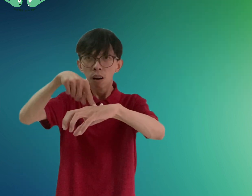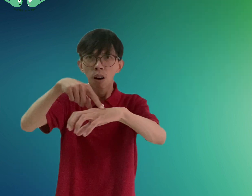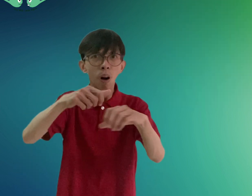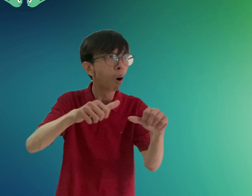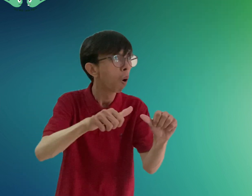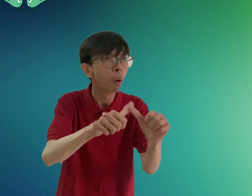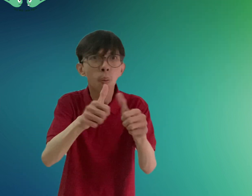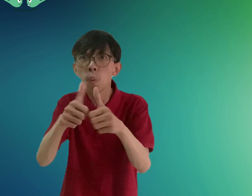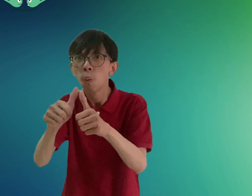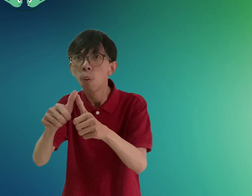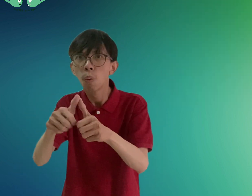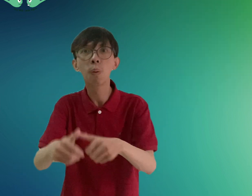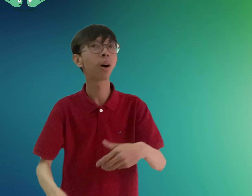Dầu mỏ nằm ở đâu?